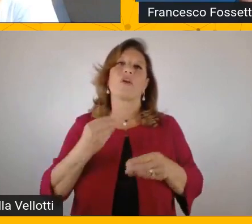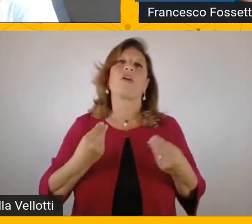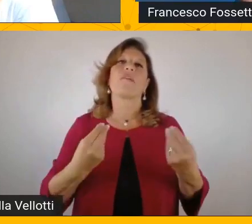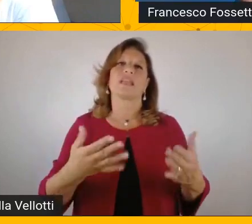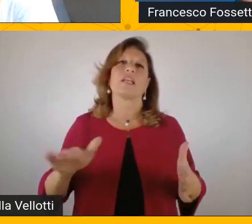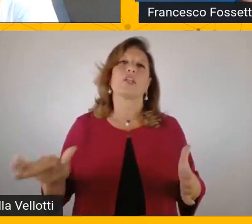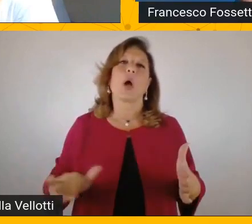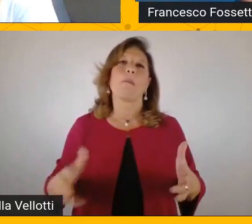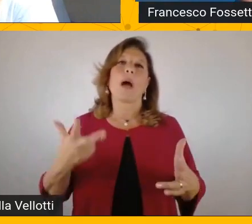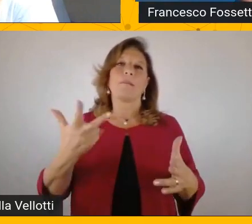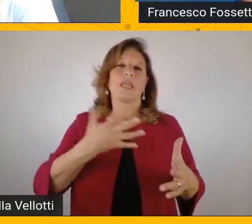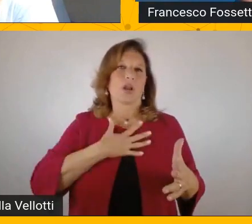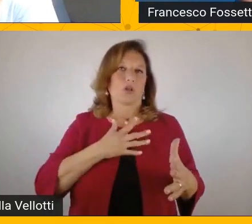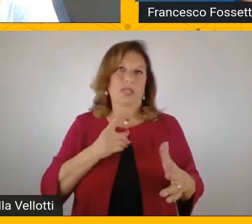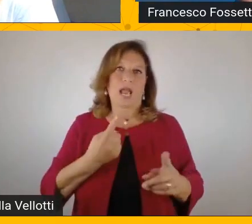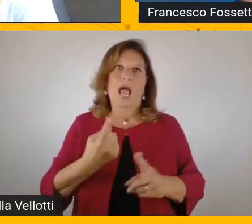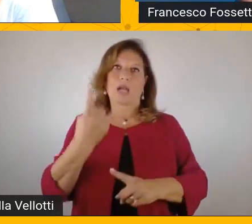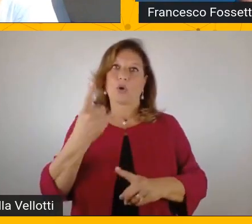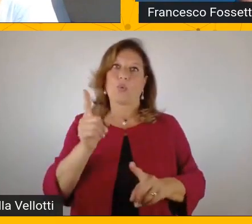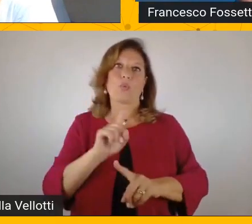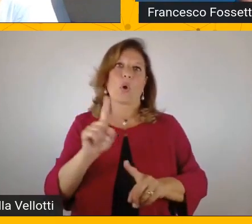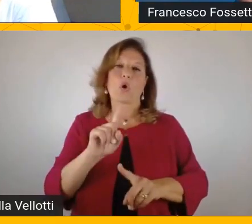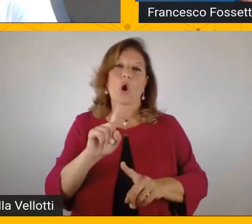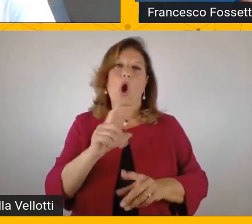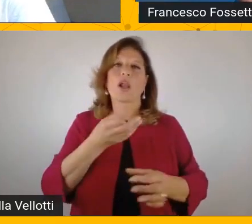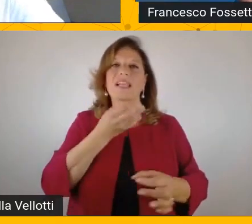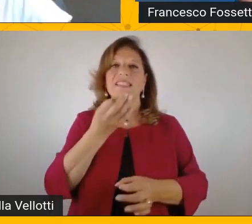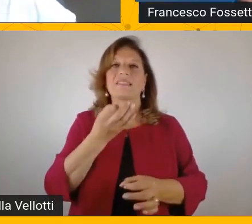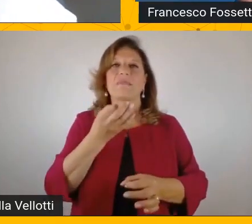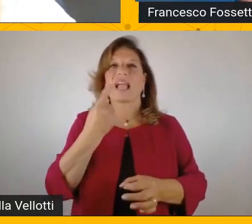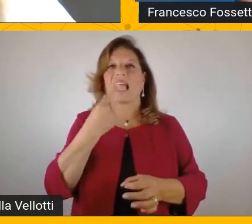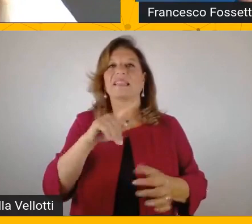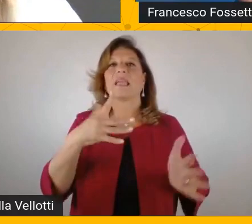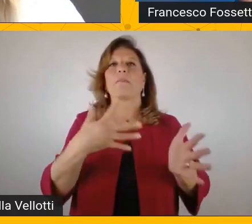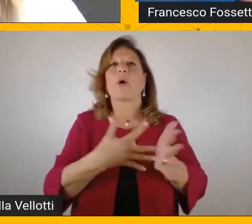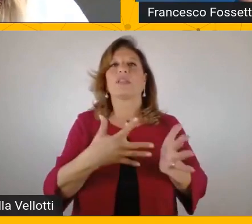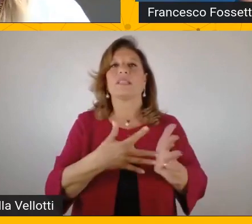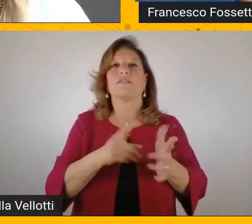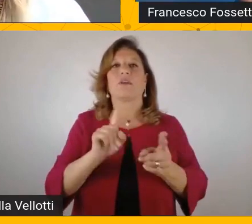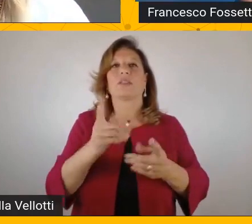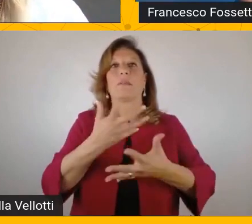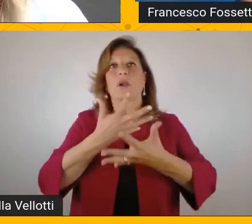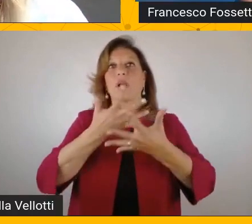dare a un bambino di tre anni ripeto uno non è indicazione di